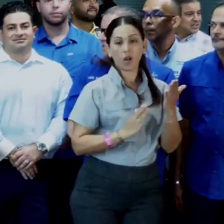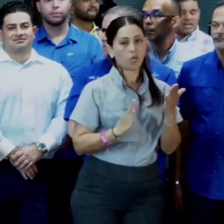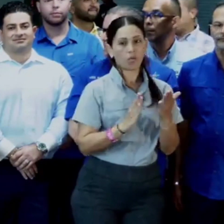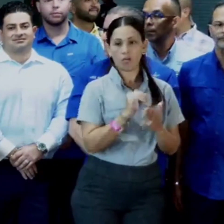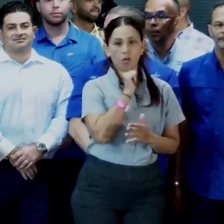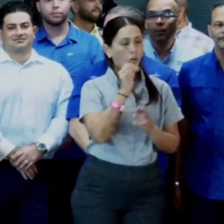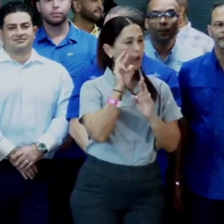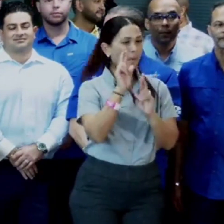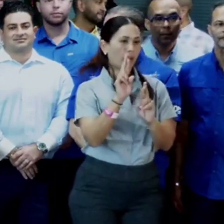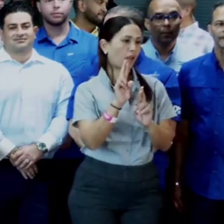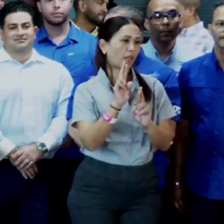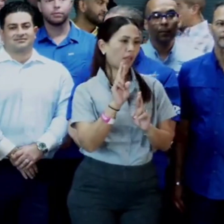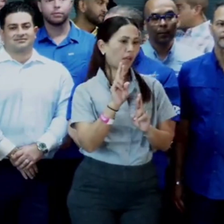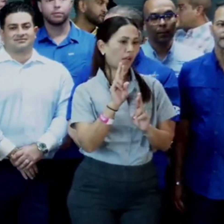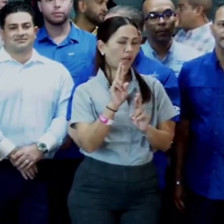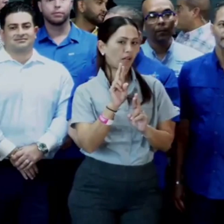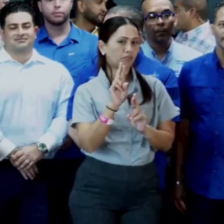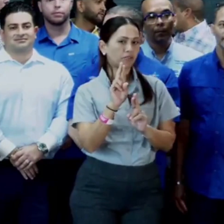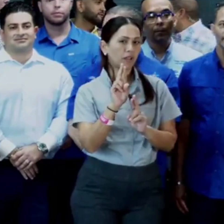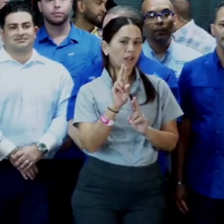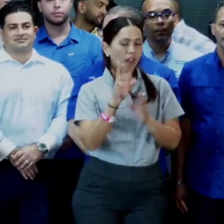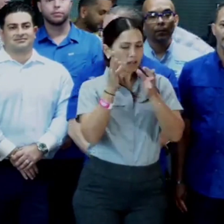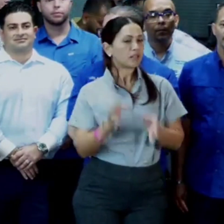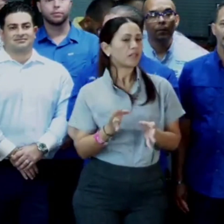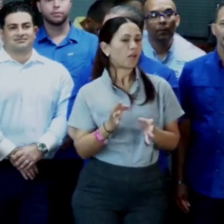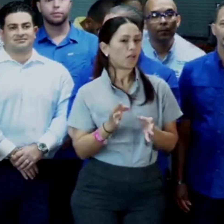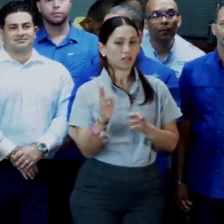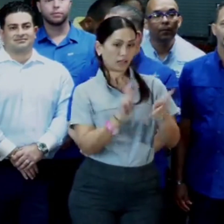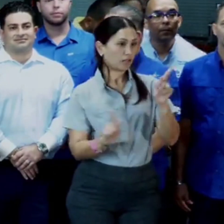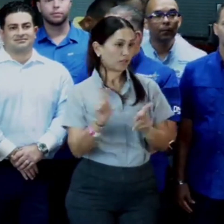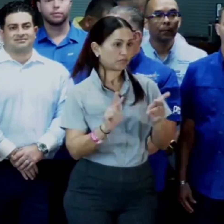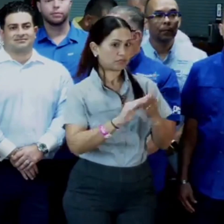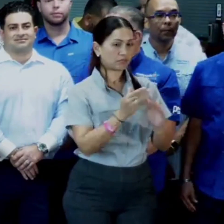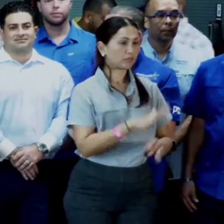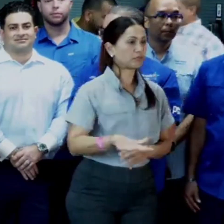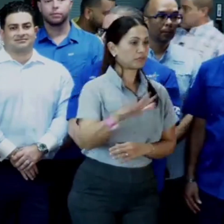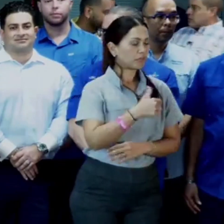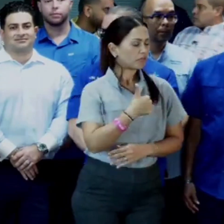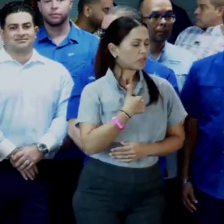del pueblo pero yo sí respeto la voluntad del pueblo y que cada cual esas son esas son los